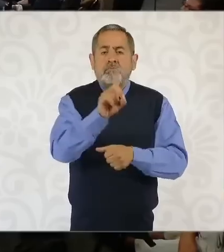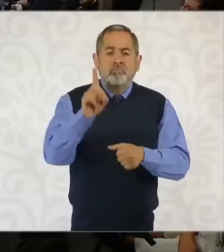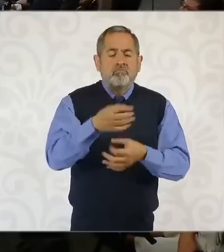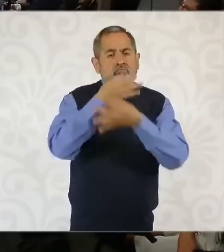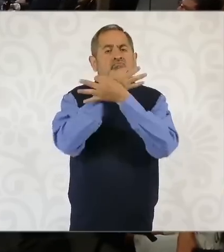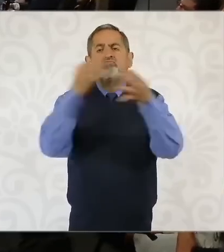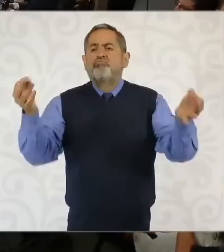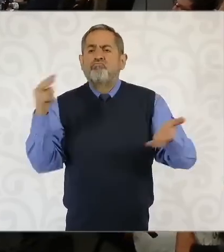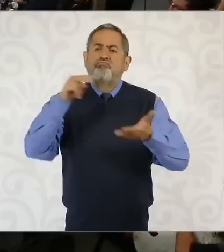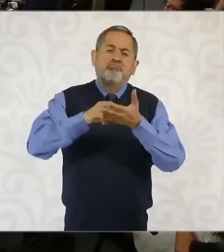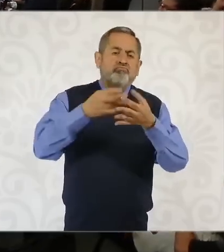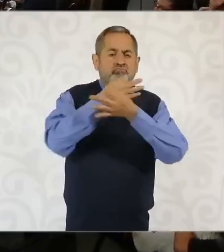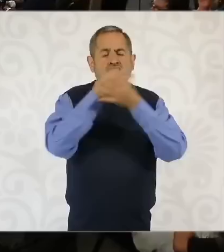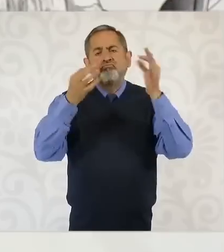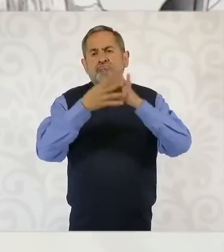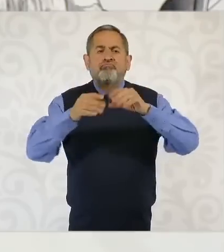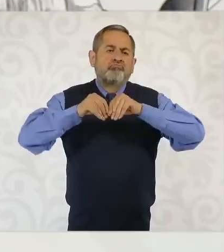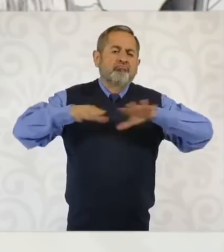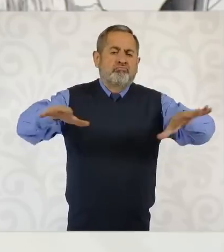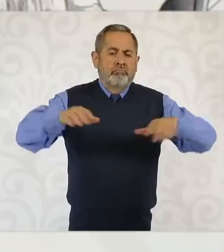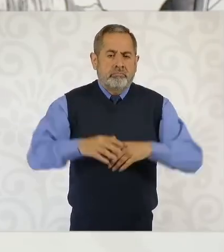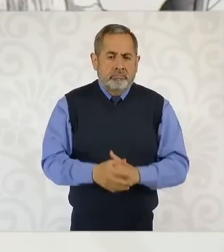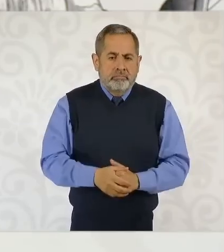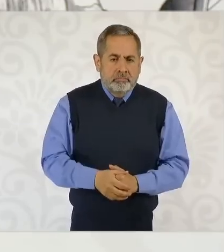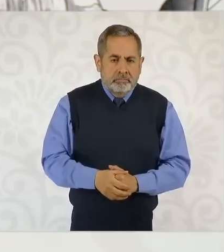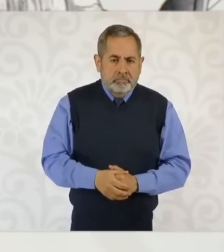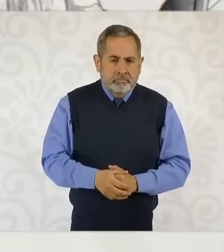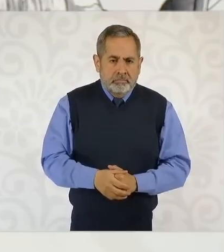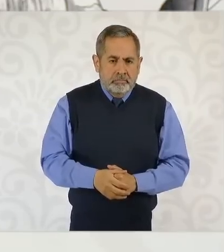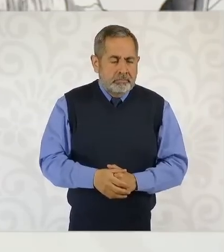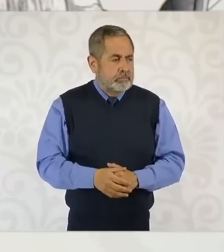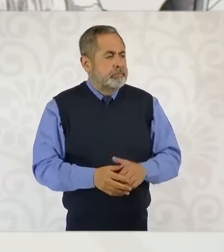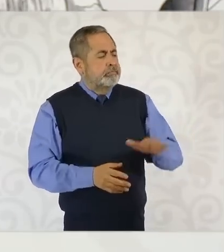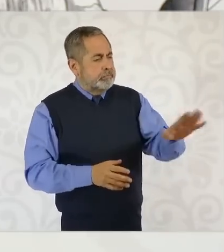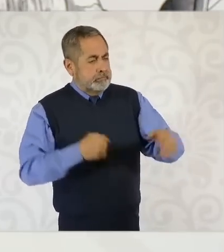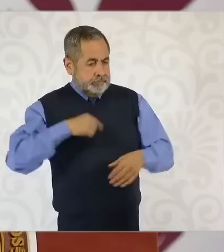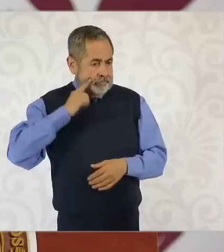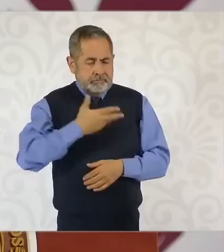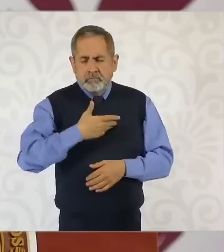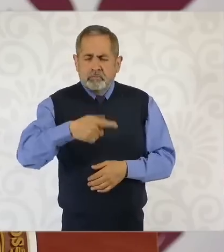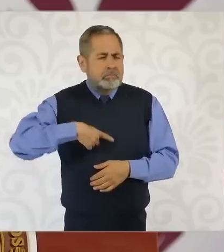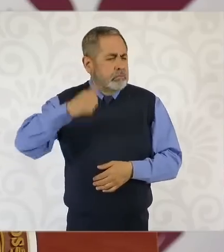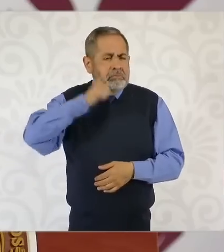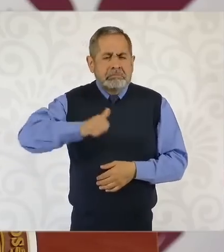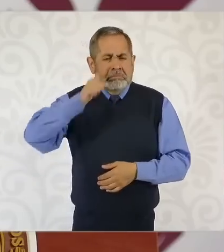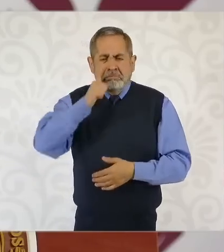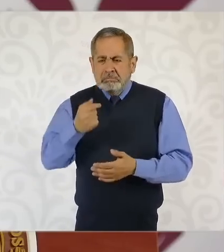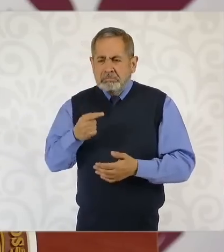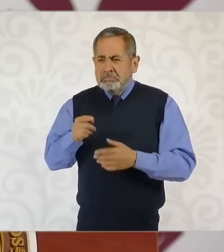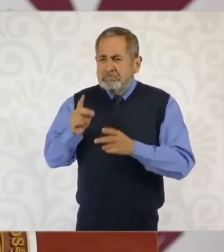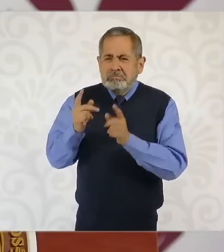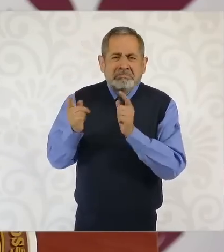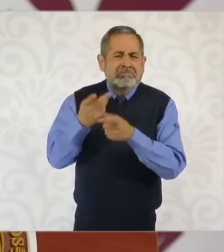nosotros venimos de ahí de la plaza pública venimos de informar a la gente desde abajo